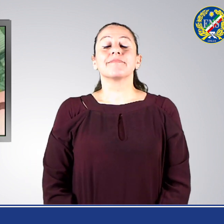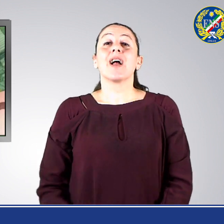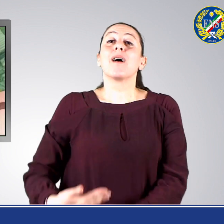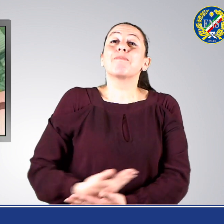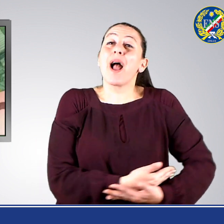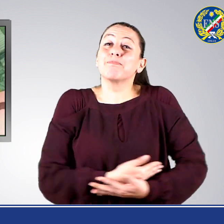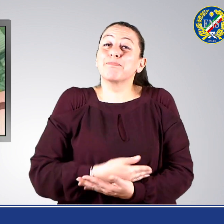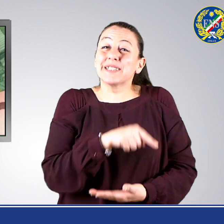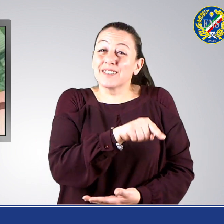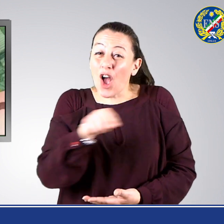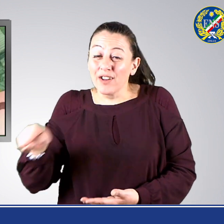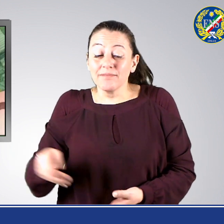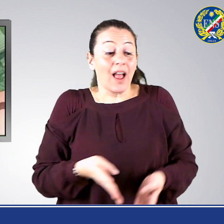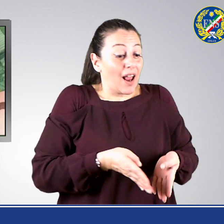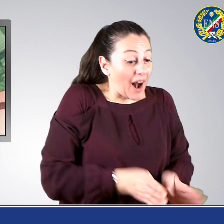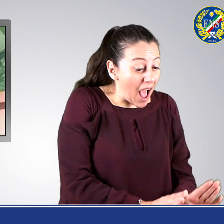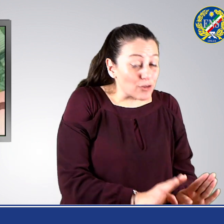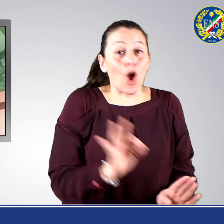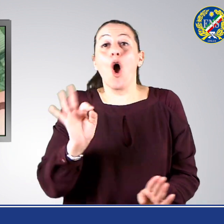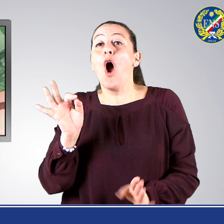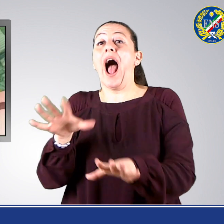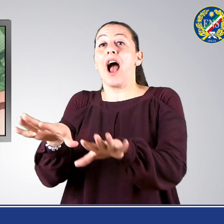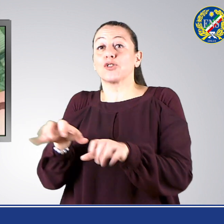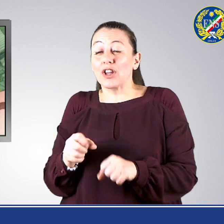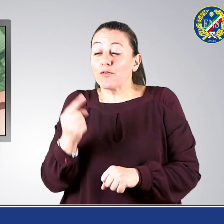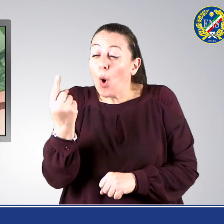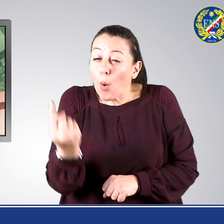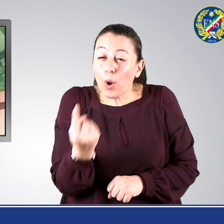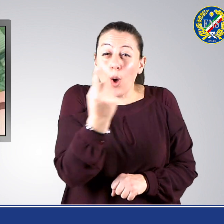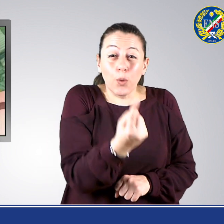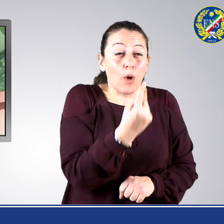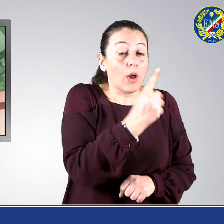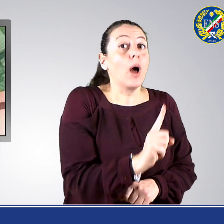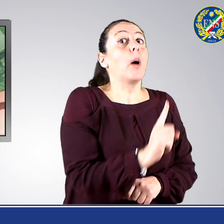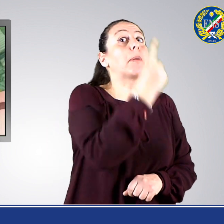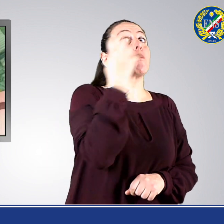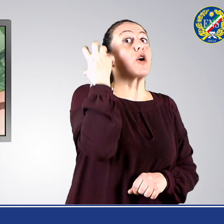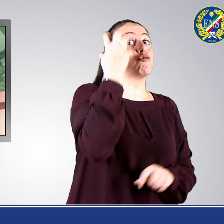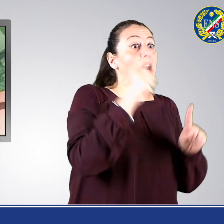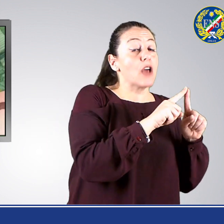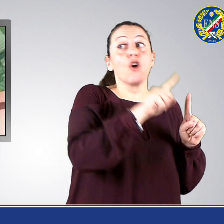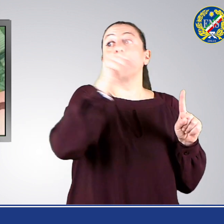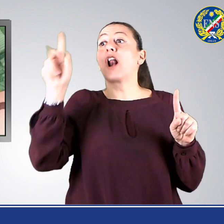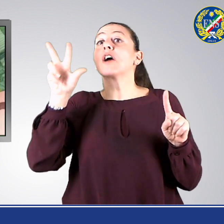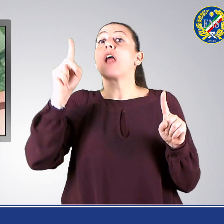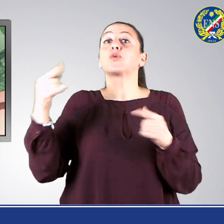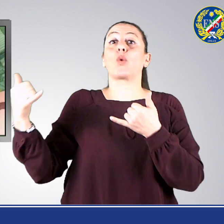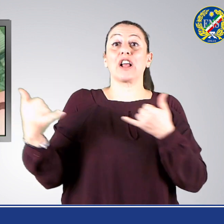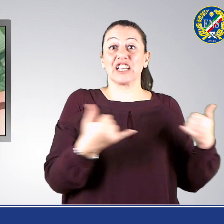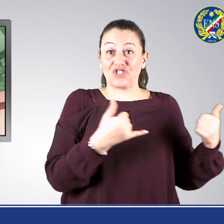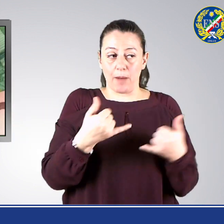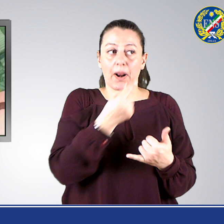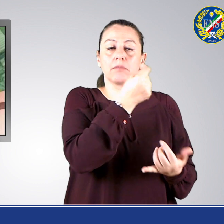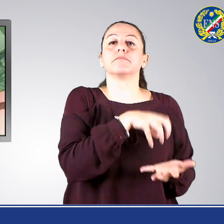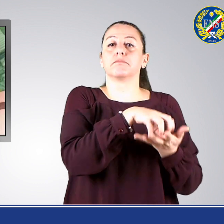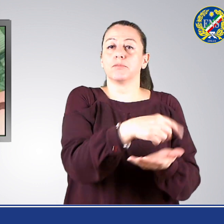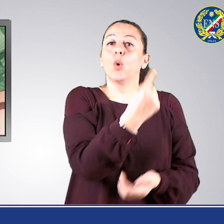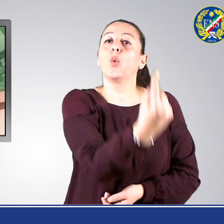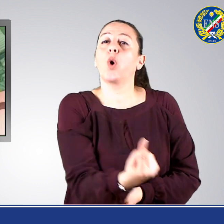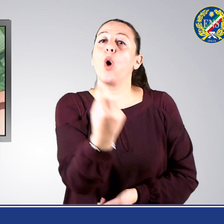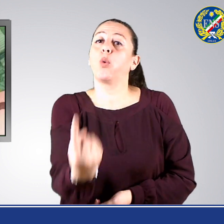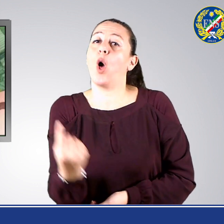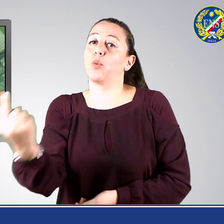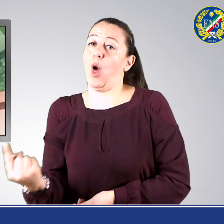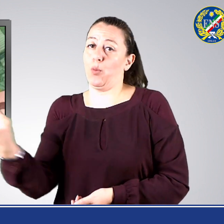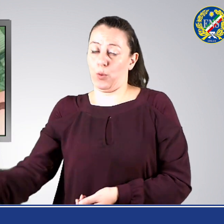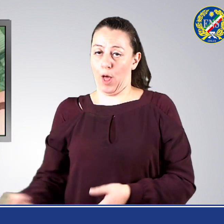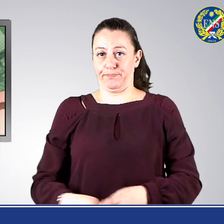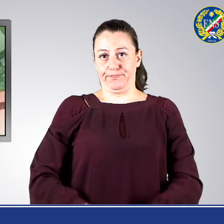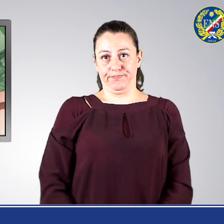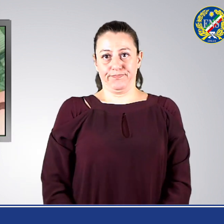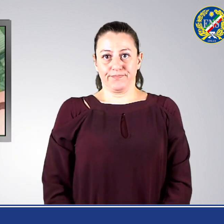spetta alla famiglia per ogni bambino nato o adottato dal 1 gennaio al 31 dicembre 2018;